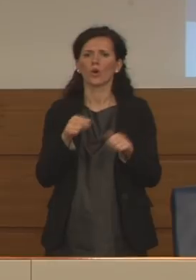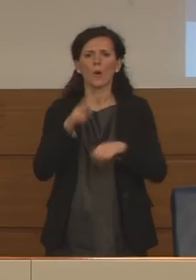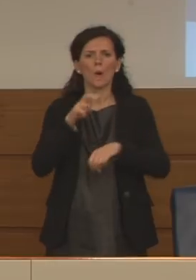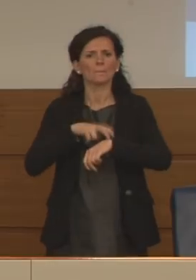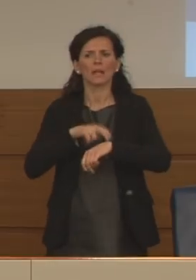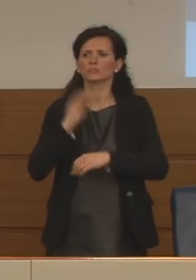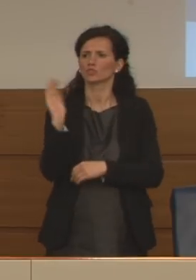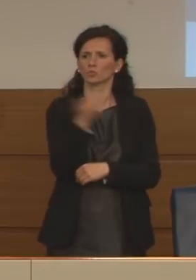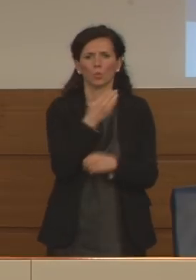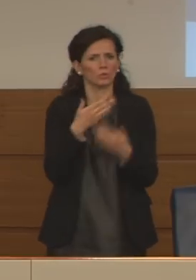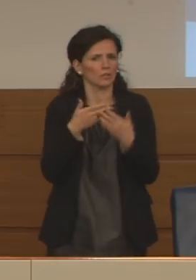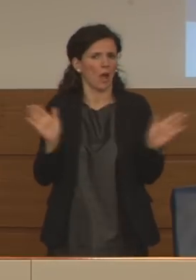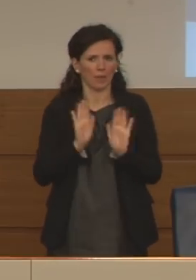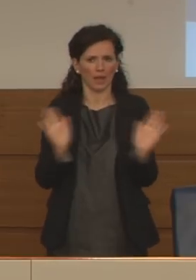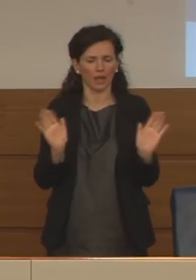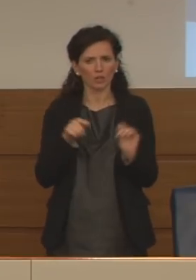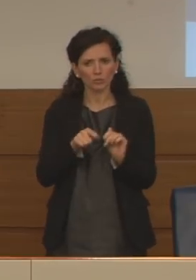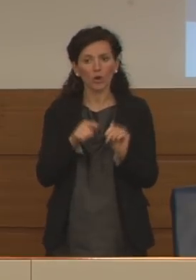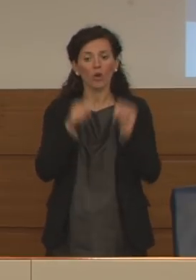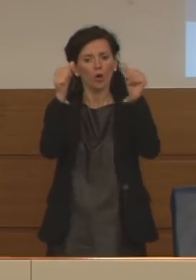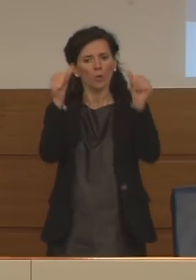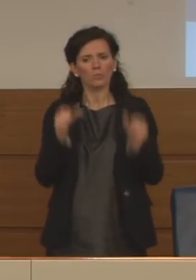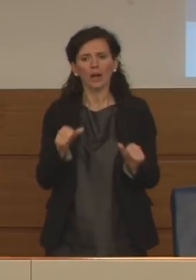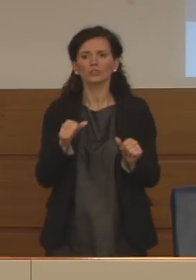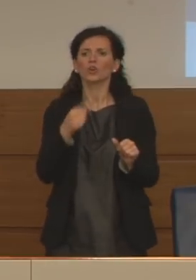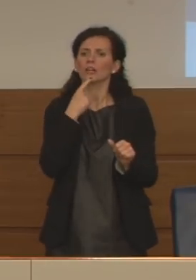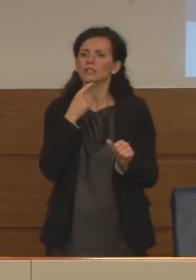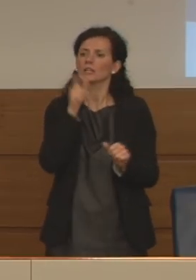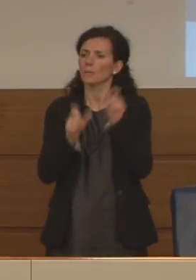aperto a tutti coloro che daranno la loro disponibilità.